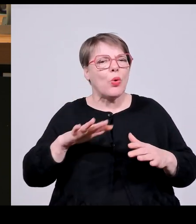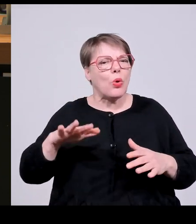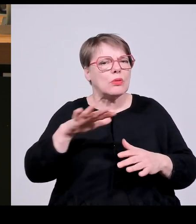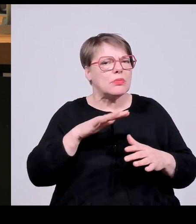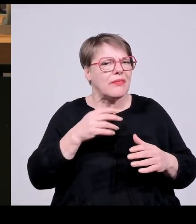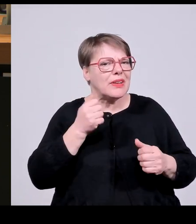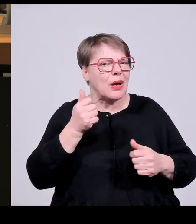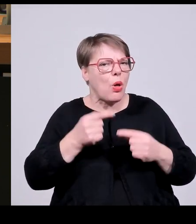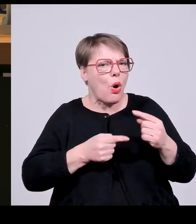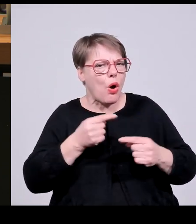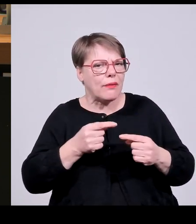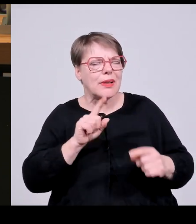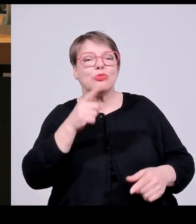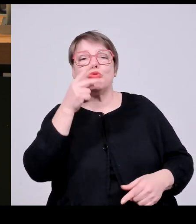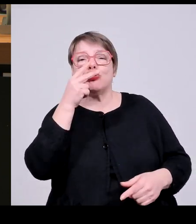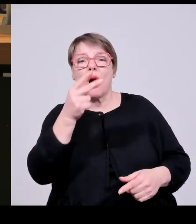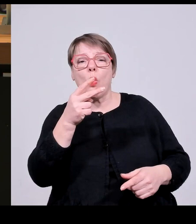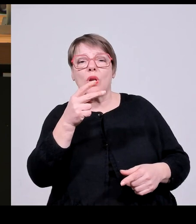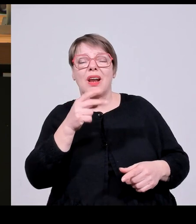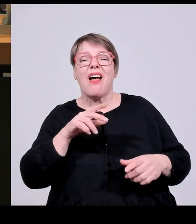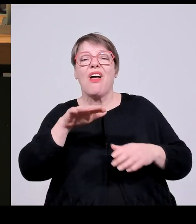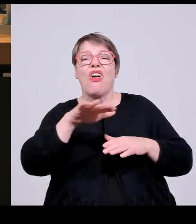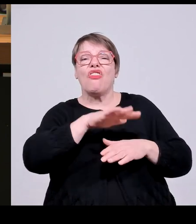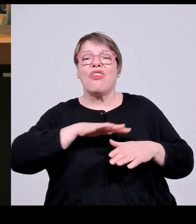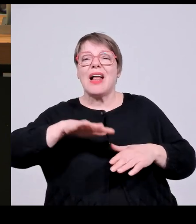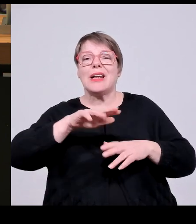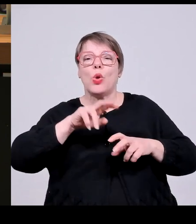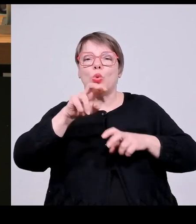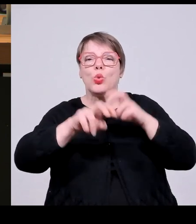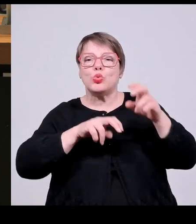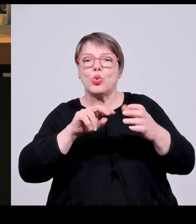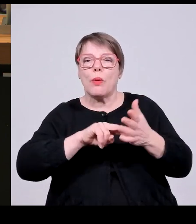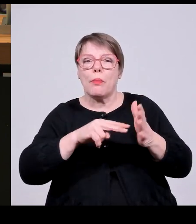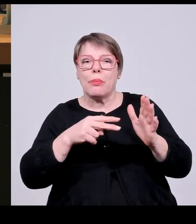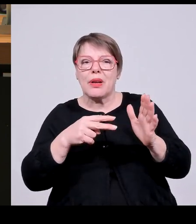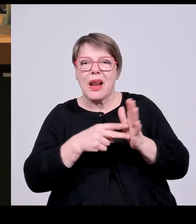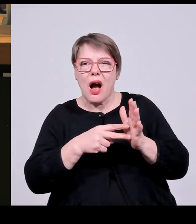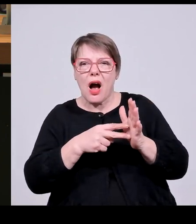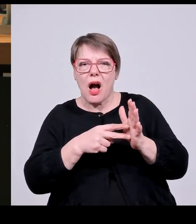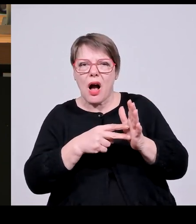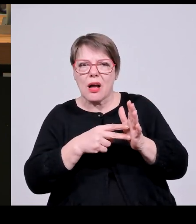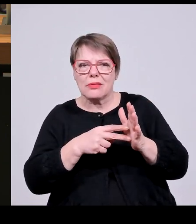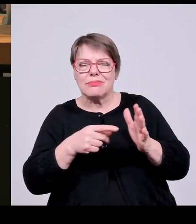Das geschieht. Der Flächennutzungsplan ist das Basiswerk für Wohnungsbau, für Gewerbe, für Grünflächen,